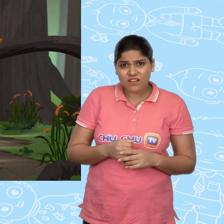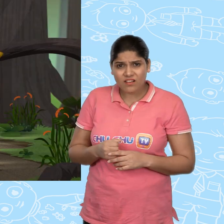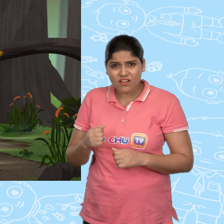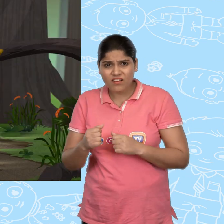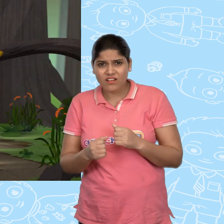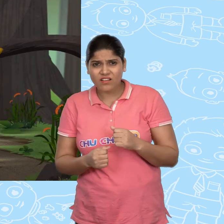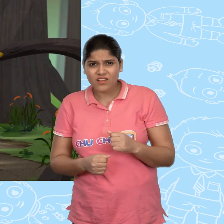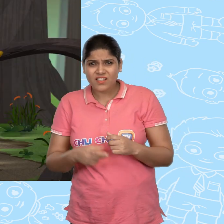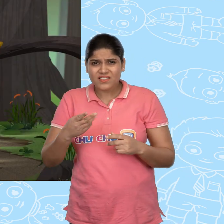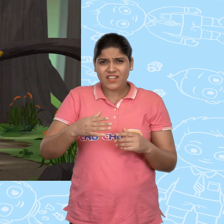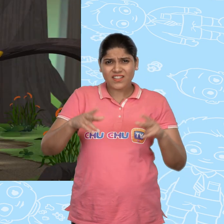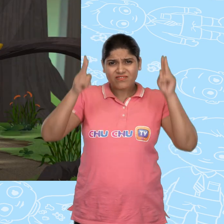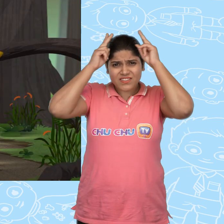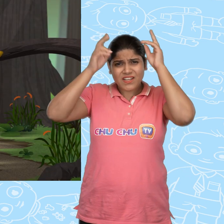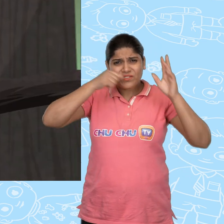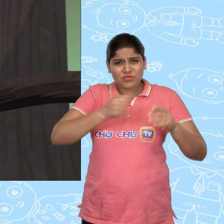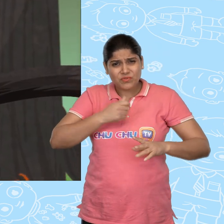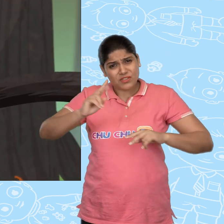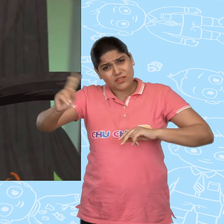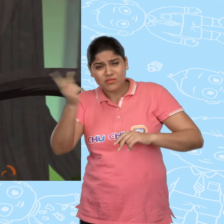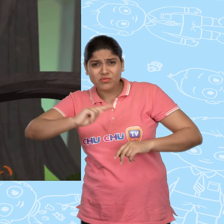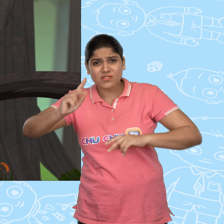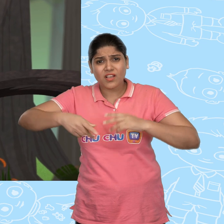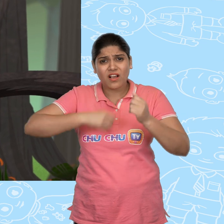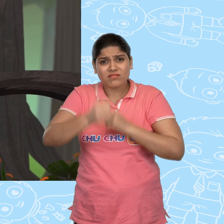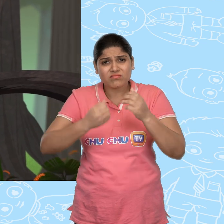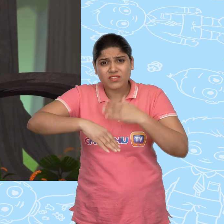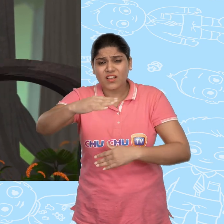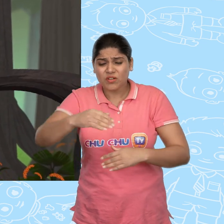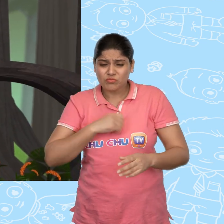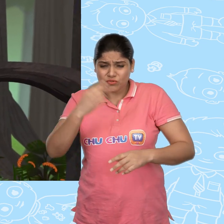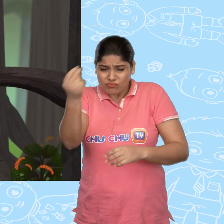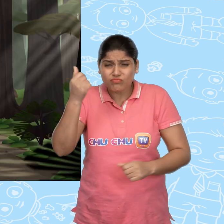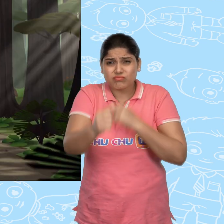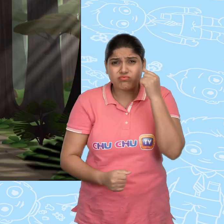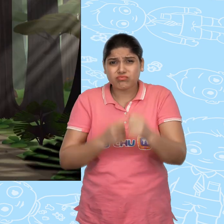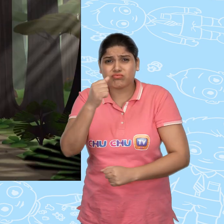हह? ये खरगोश फिर से मेरे आगे है. मुझे तेज दौड़ना होगा